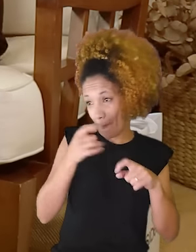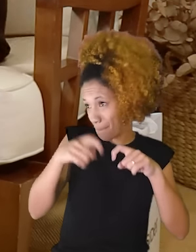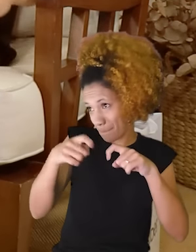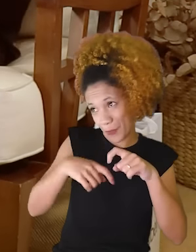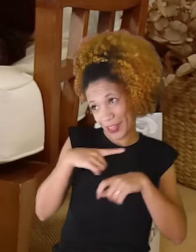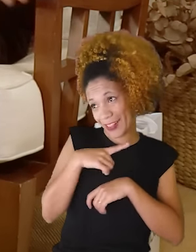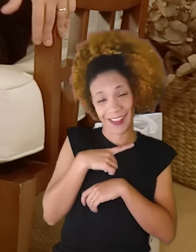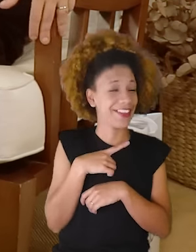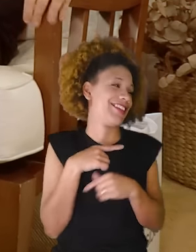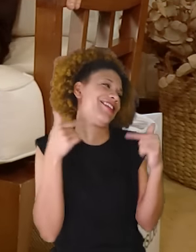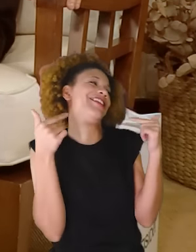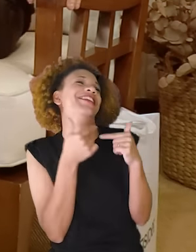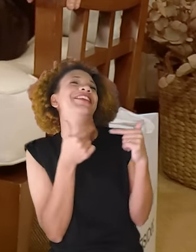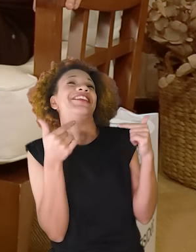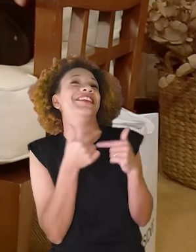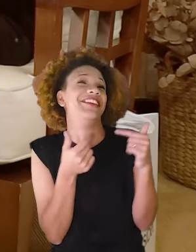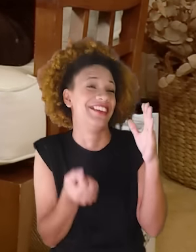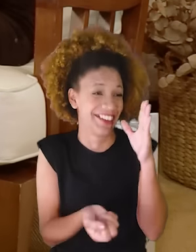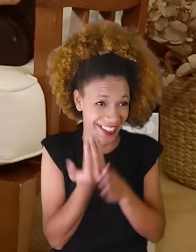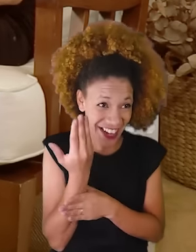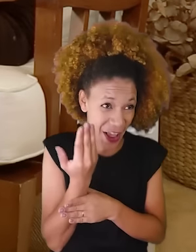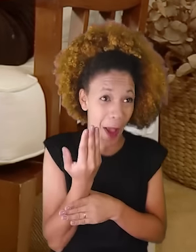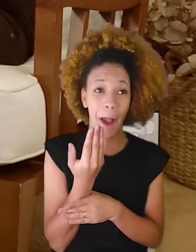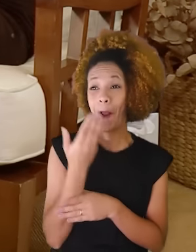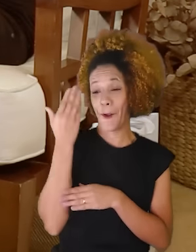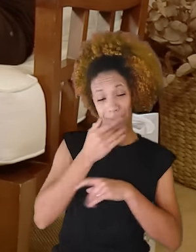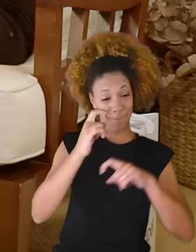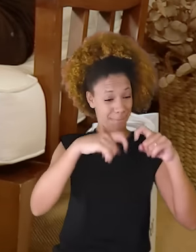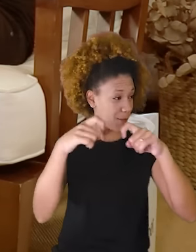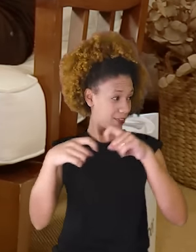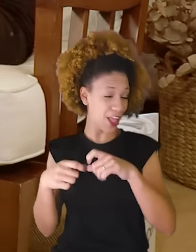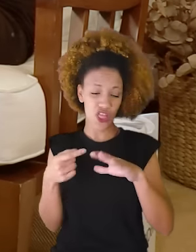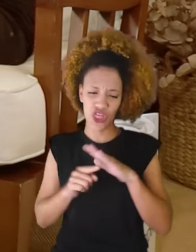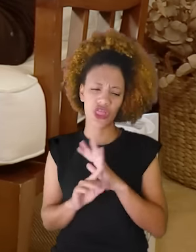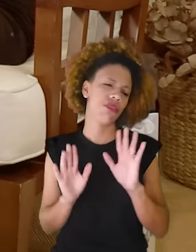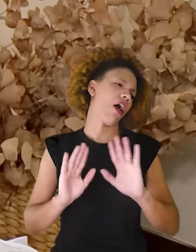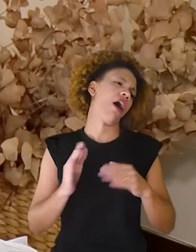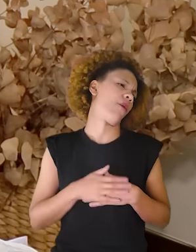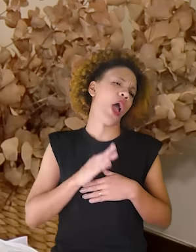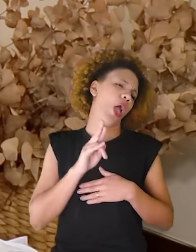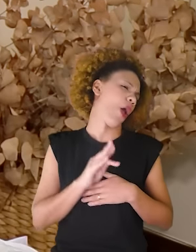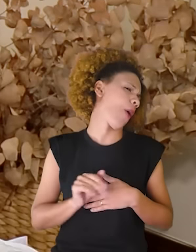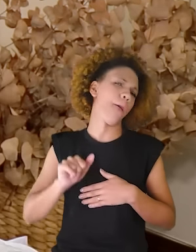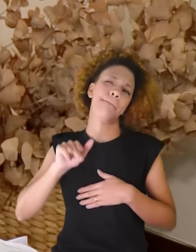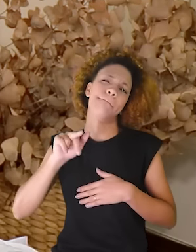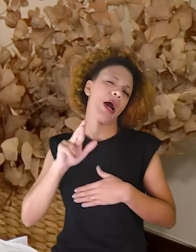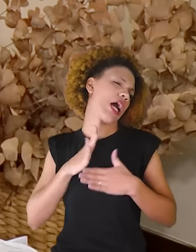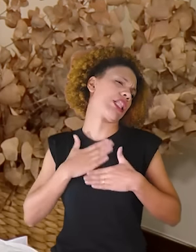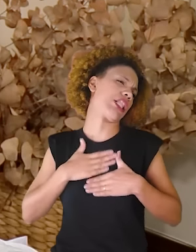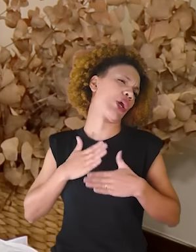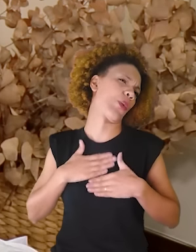Car Você tá criando [ __ ] e no fundo no fundo você falou não é o bar e aos poucos ele será que